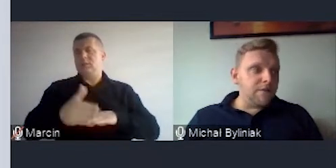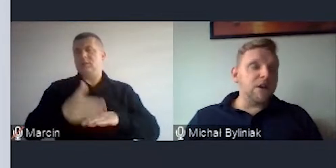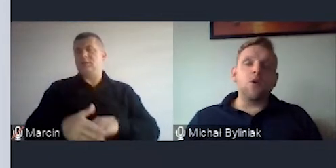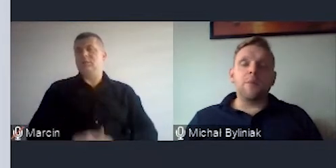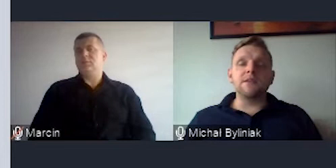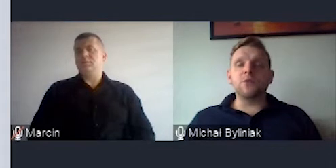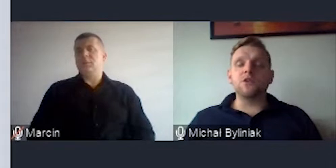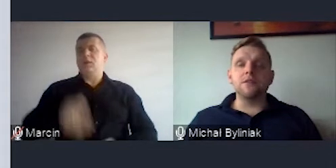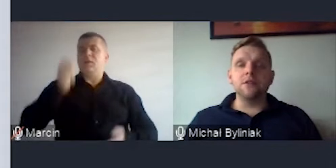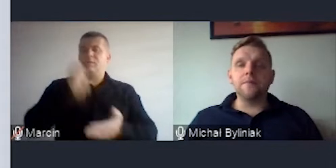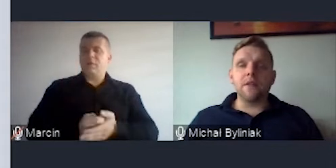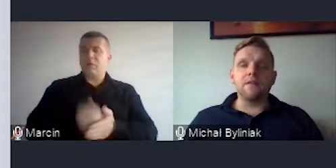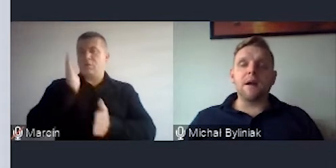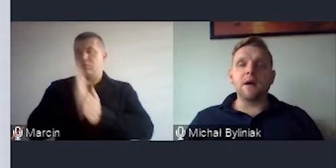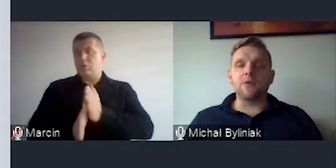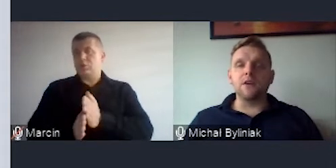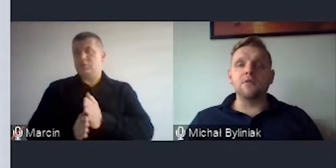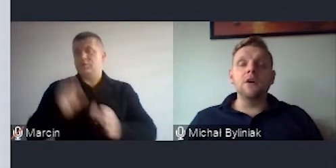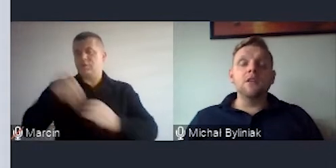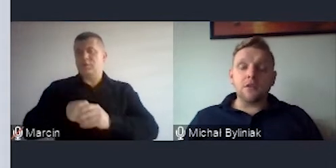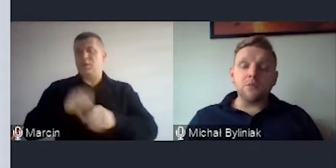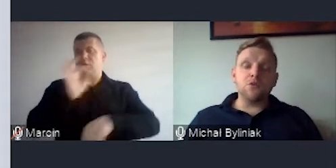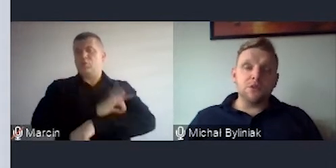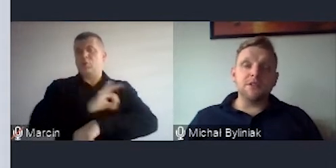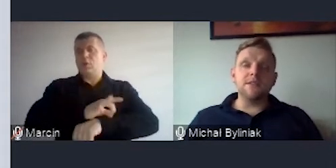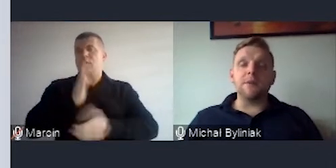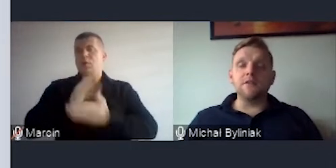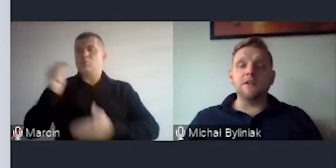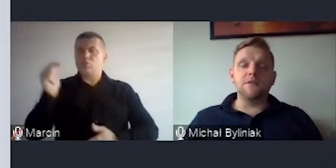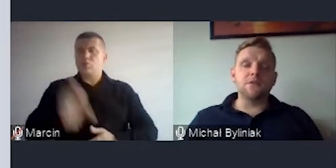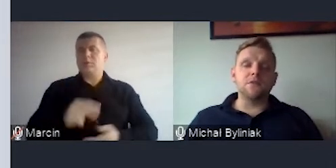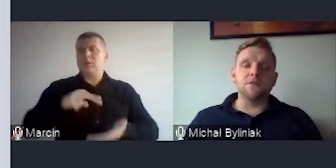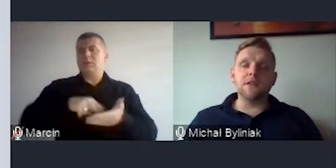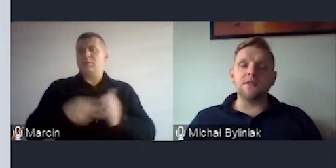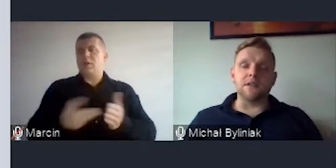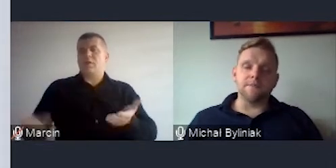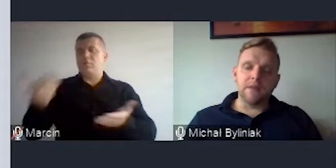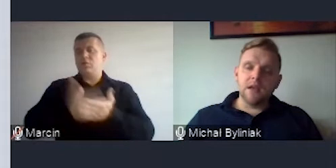wykup bezpośrednio w ramach projektu. Tylko musi być zaplanowany we wniosku o dofinansowanie.